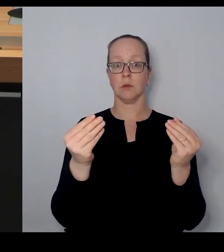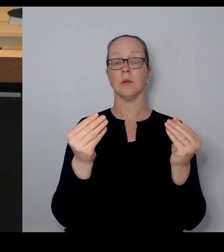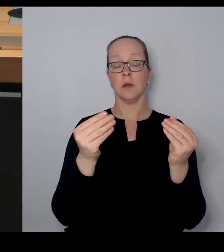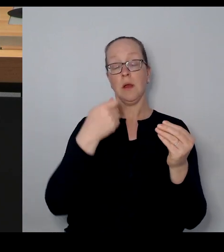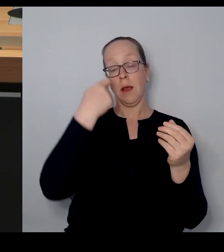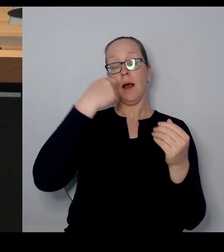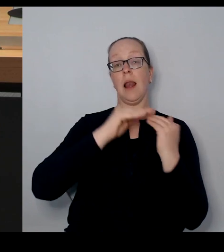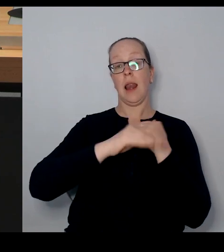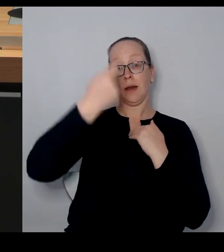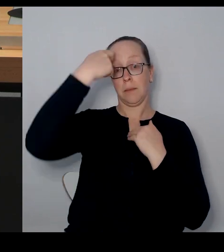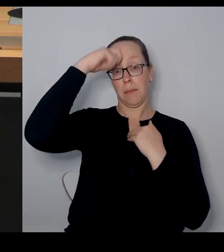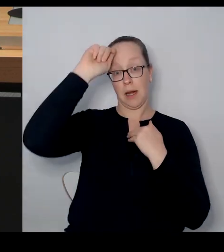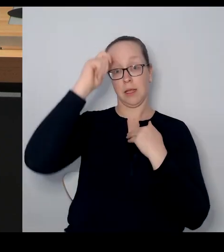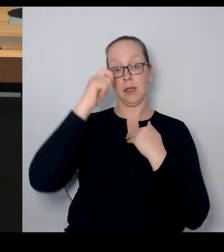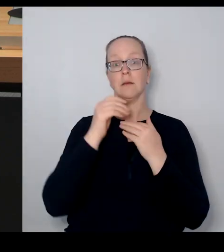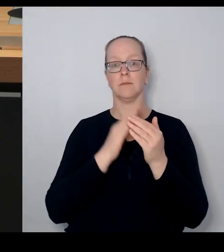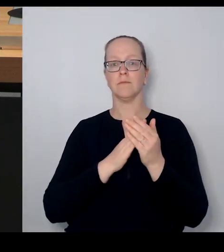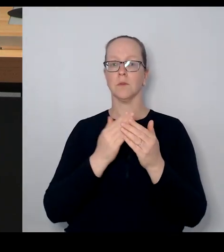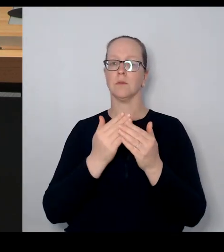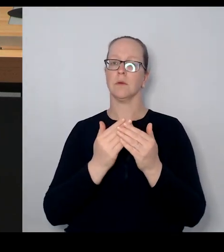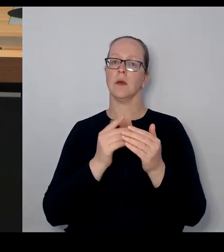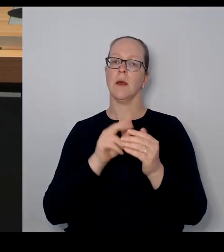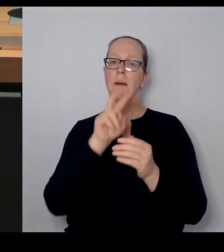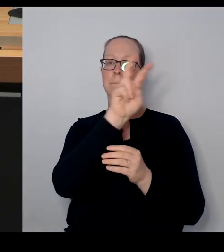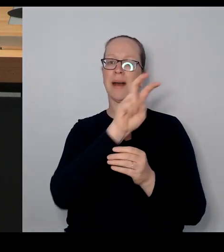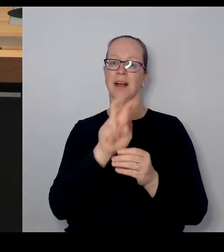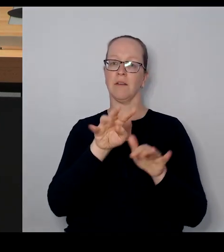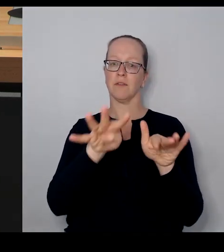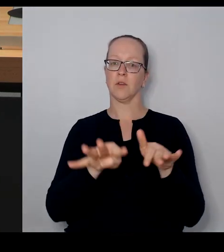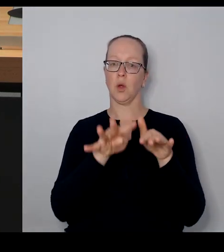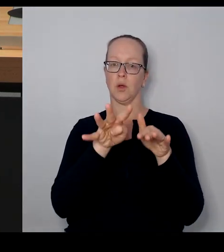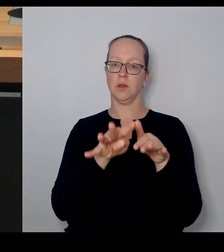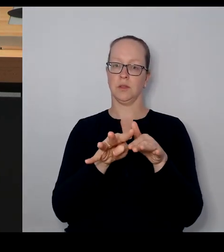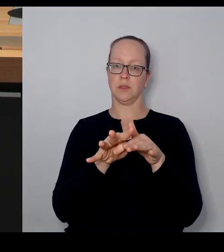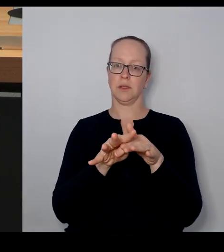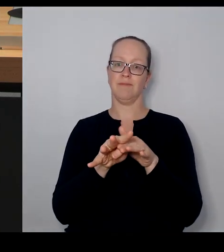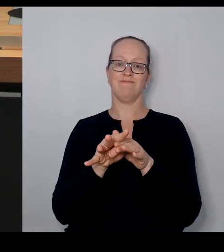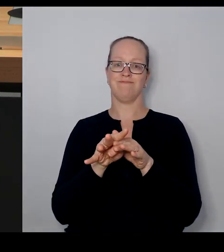auf ambulante Pflegedienste anwendet. Und letztlich, um zu vermeiden, dass